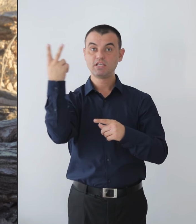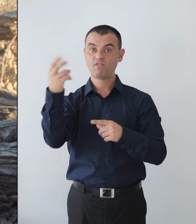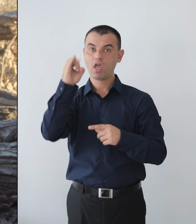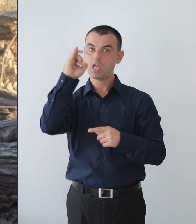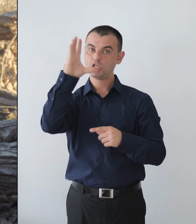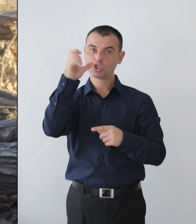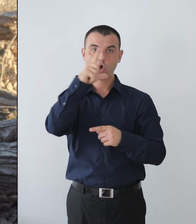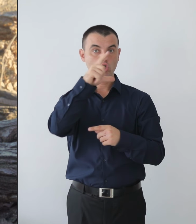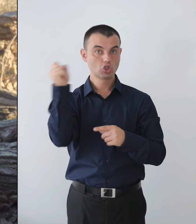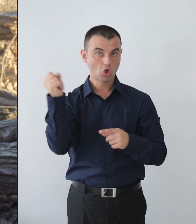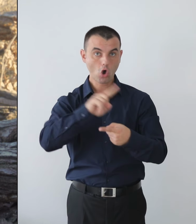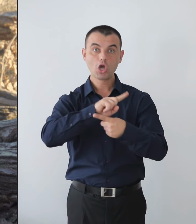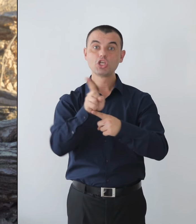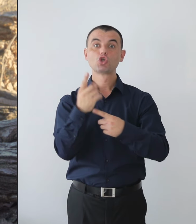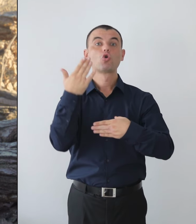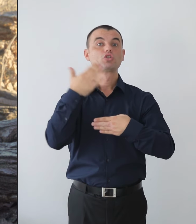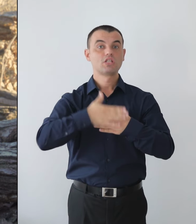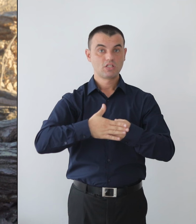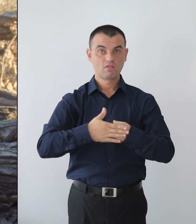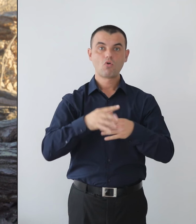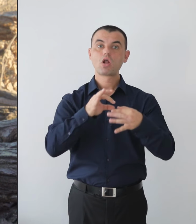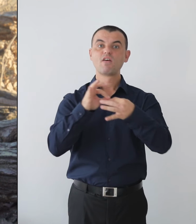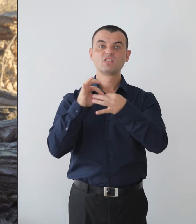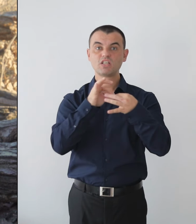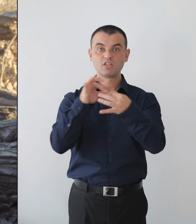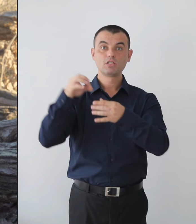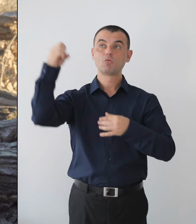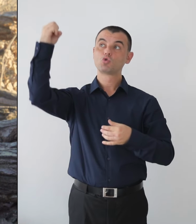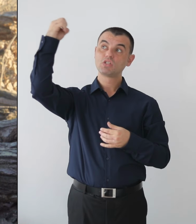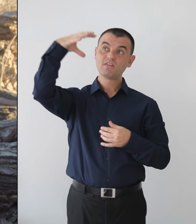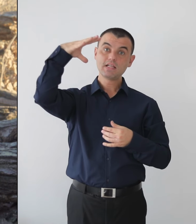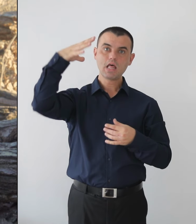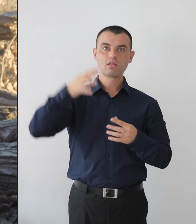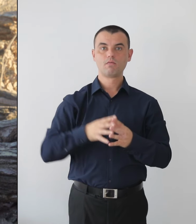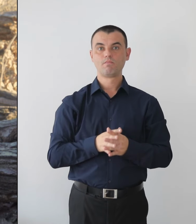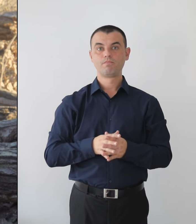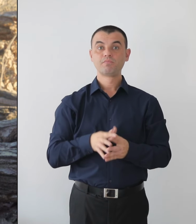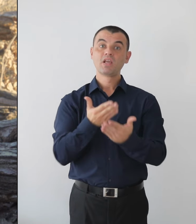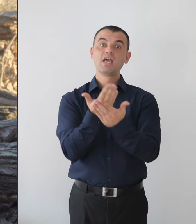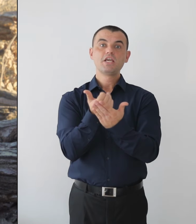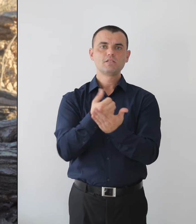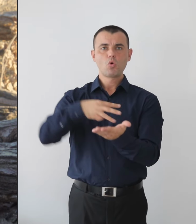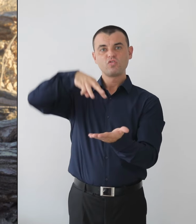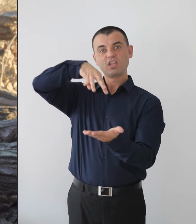насторйте ISO 100 и скорост на затвора, която ви дава правилна яркост на кадъра, според измерването на камерата.